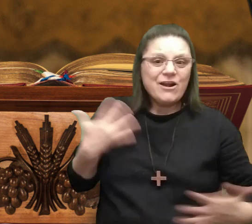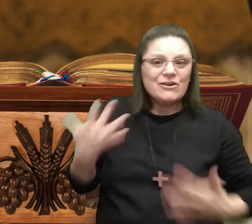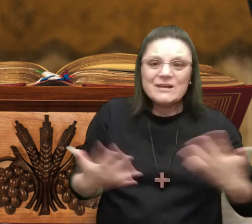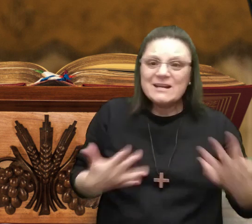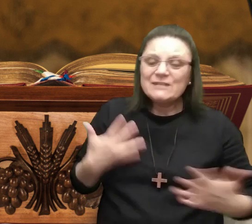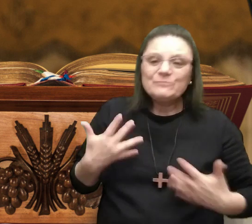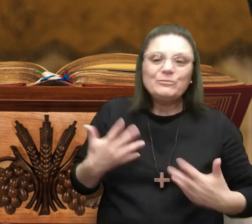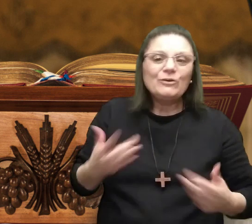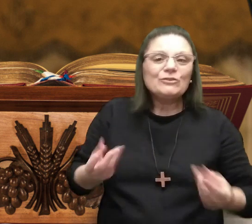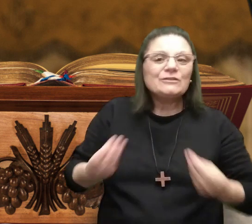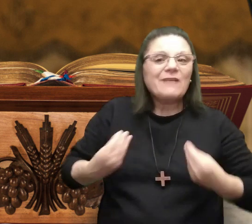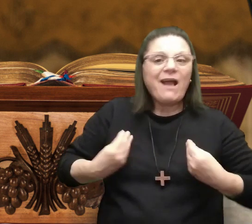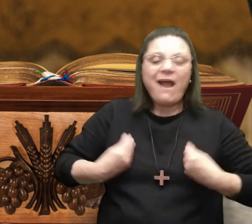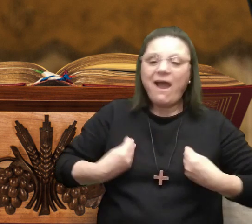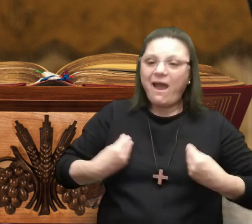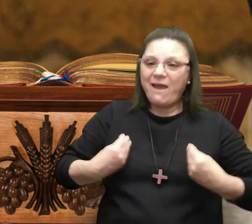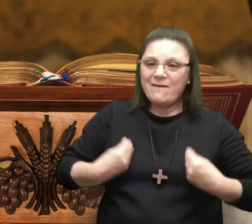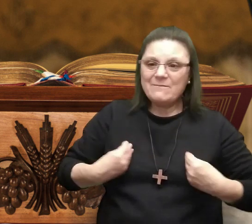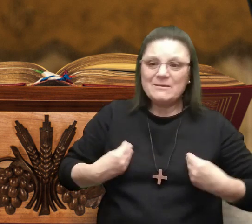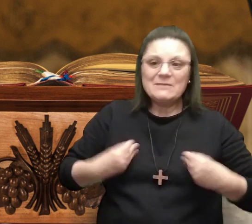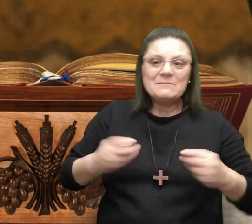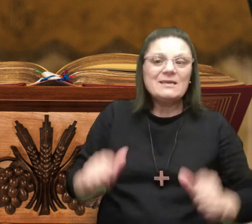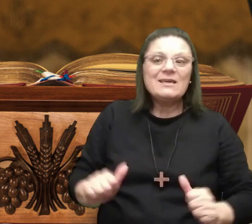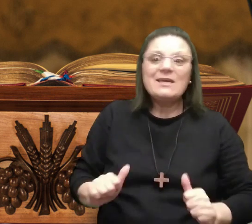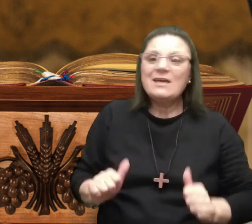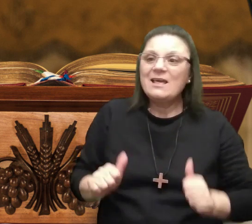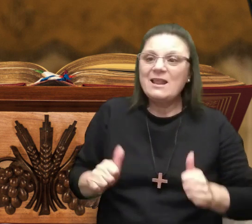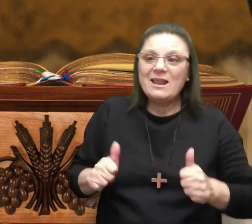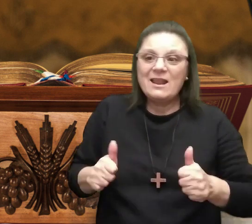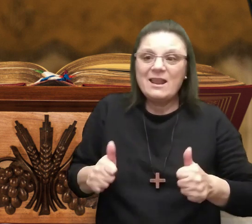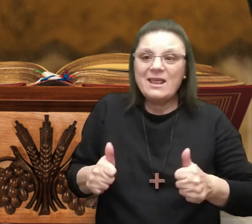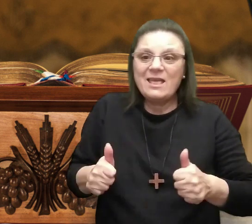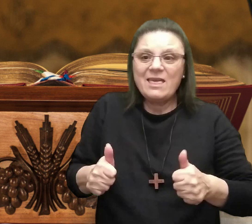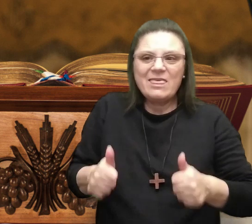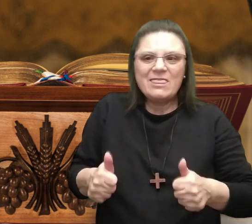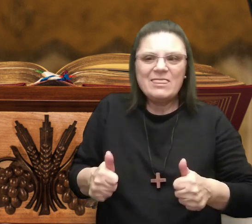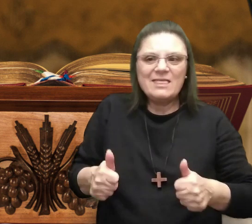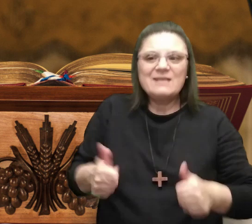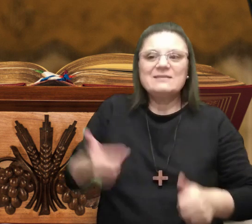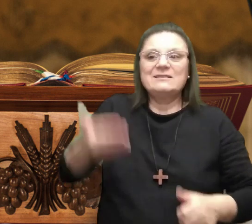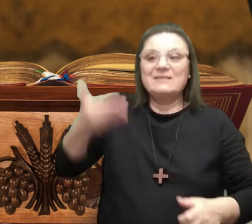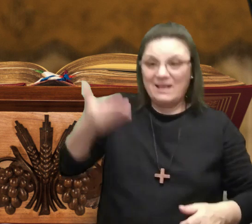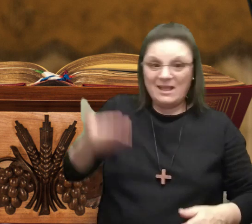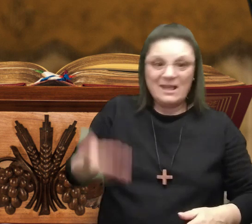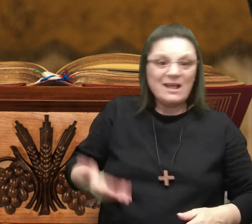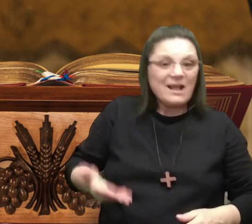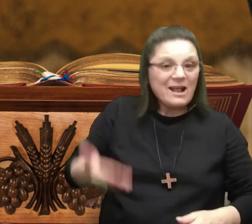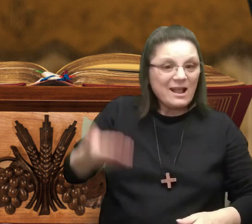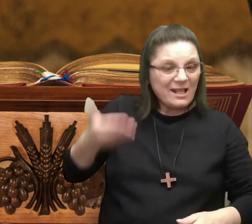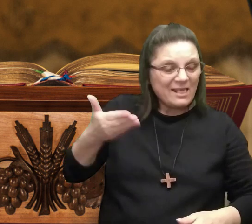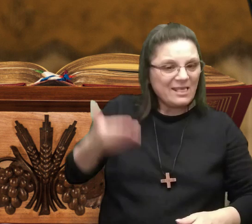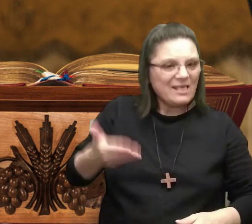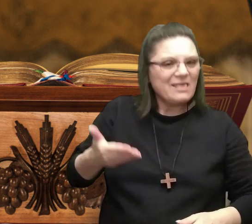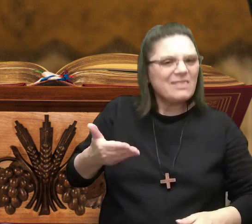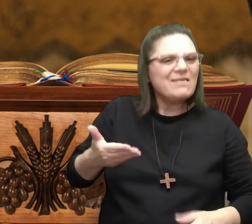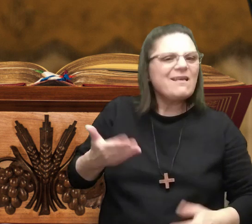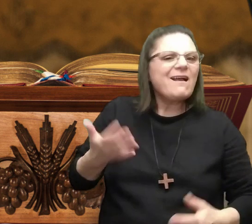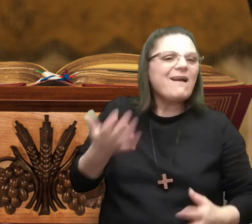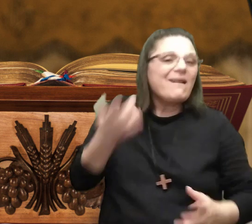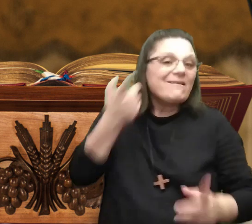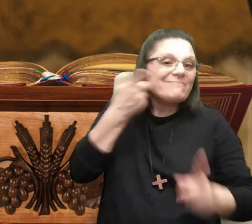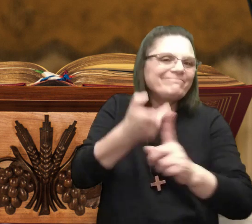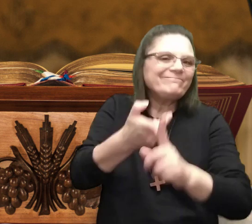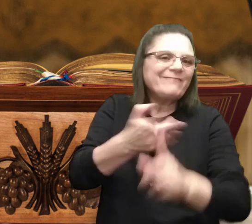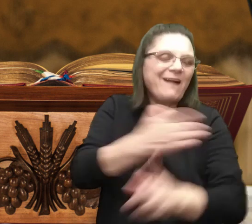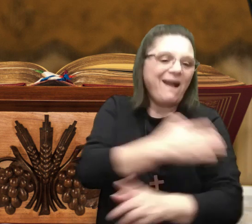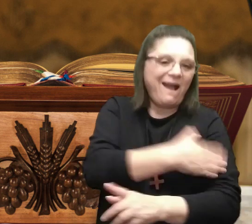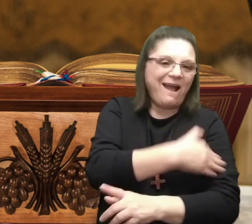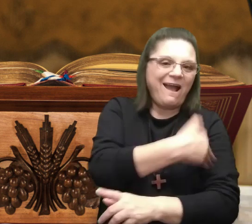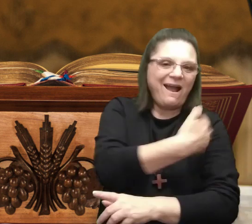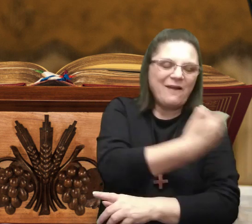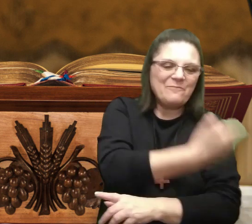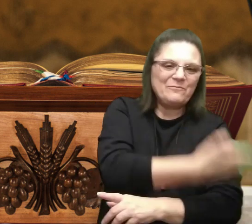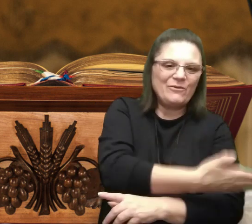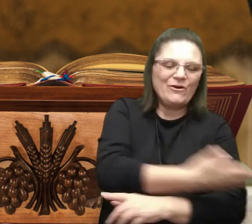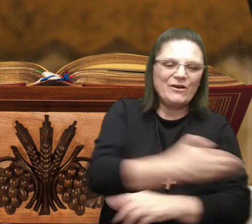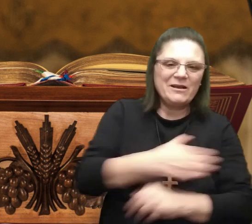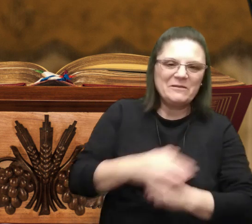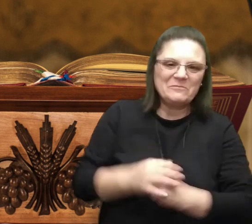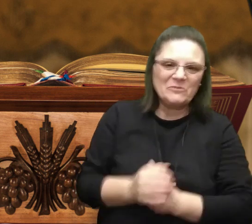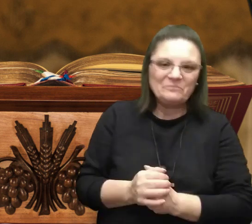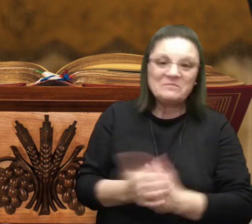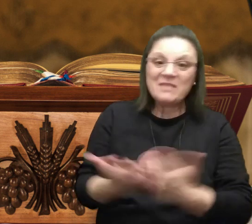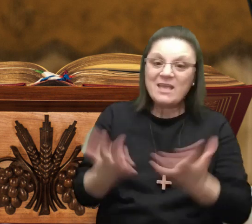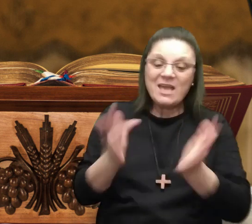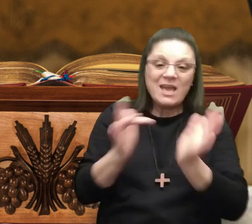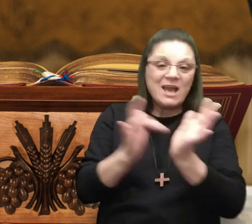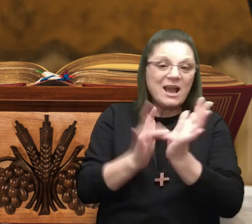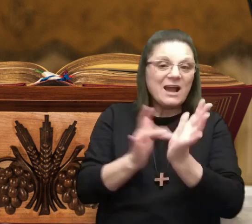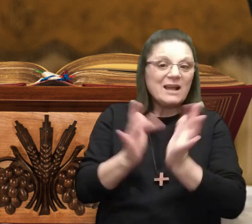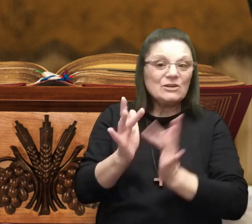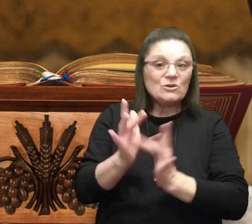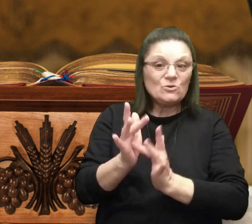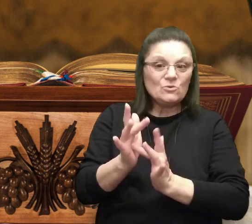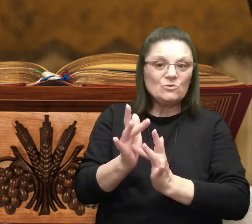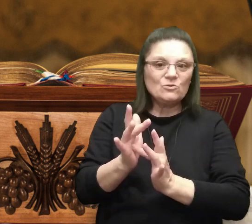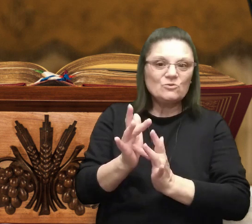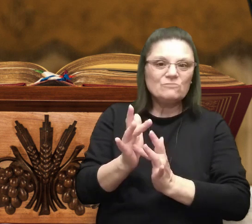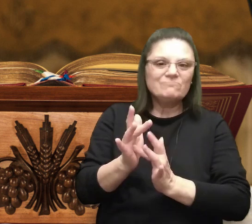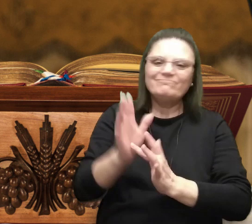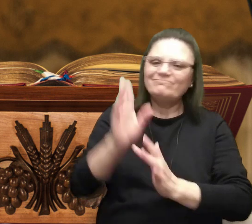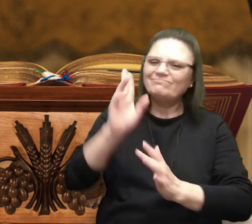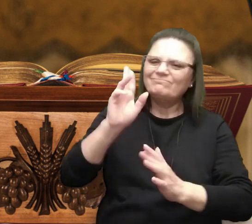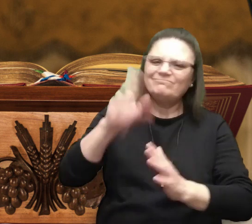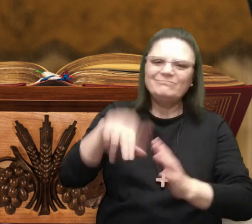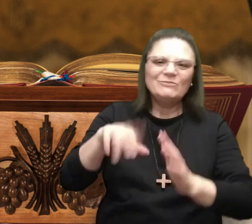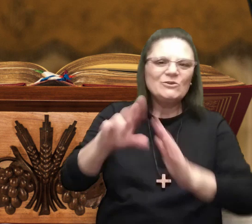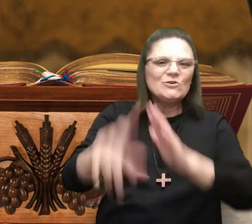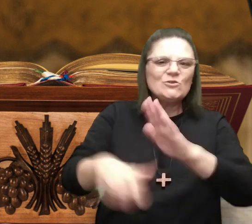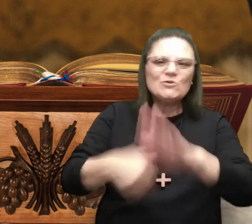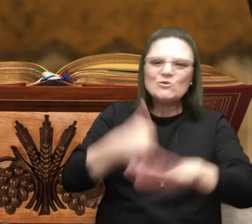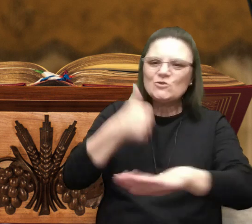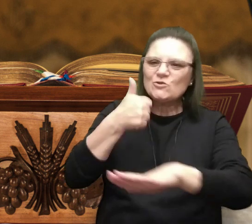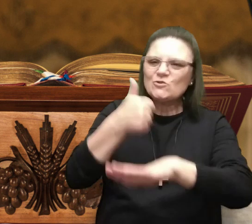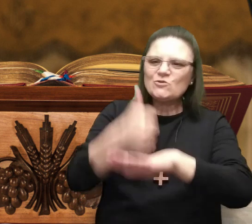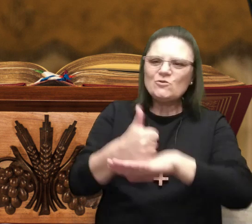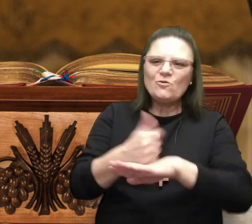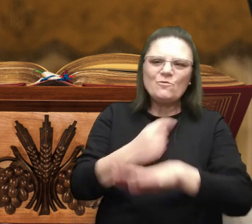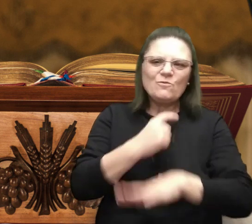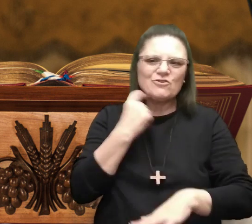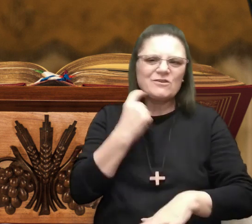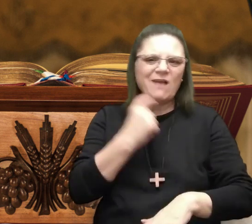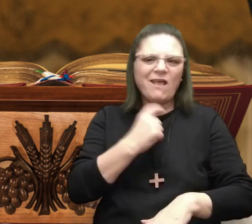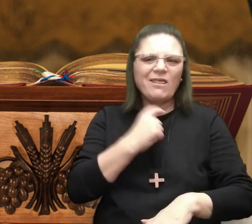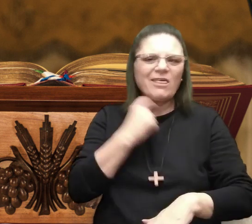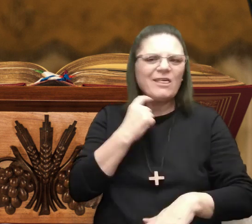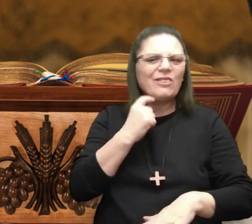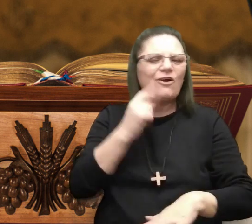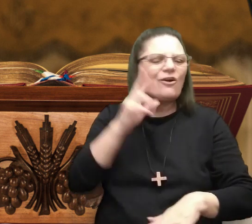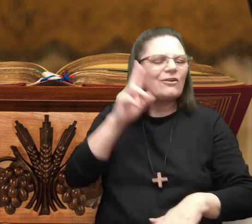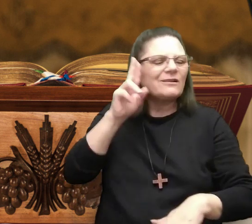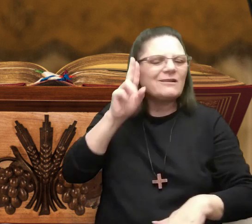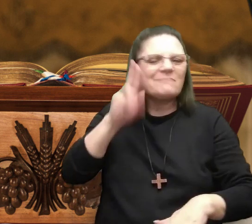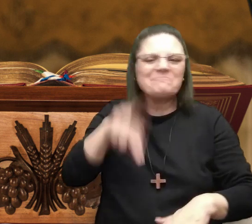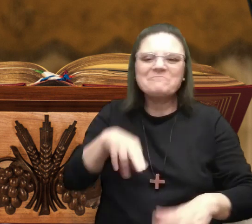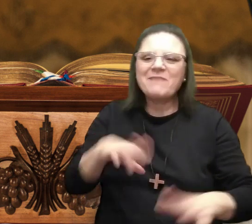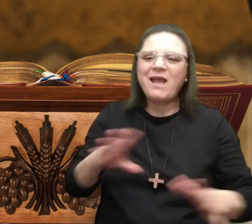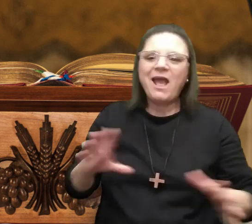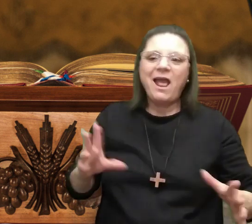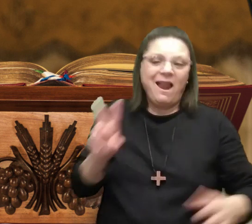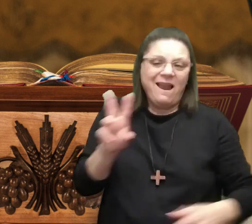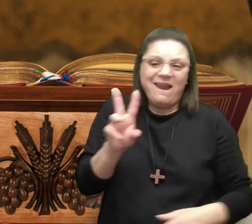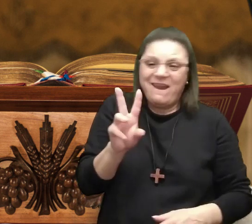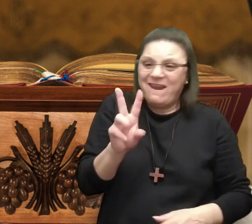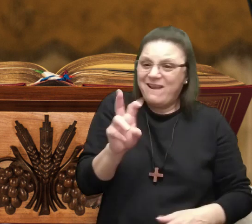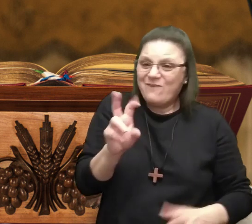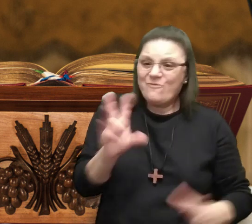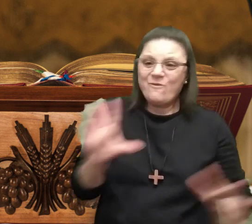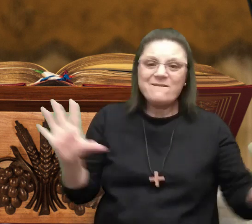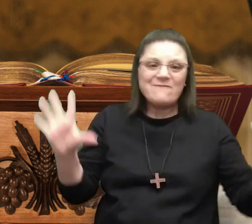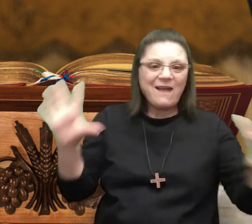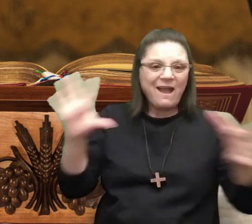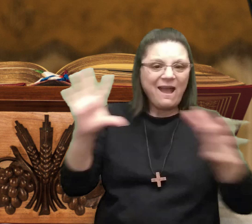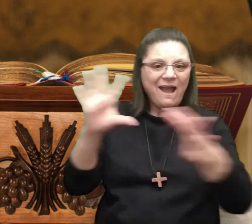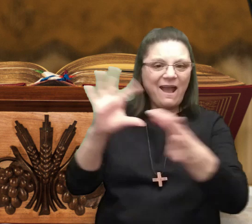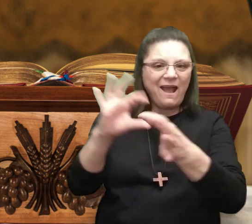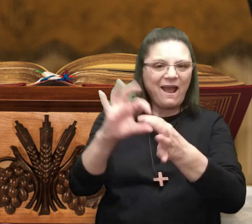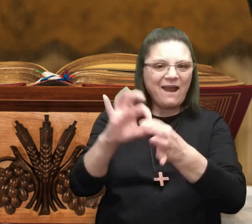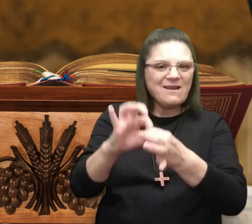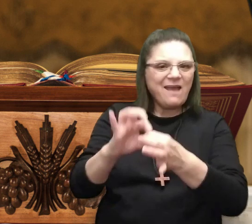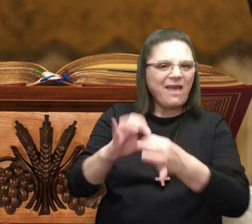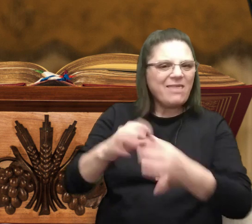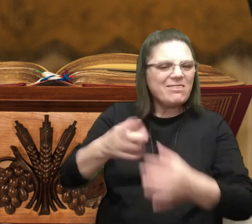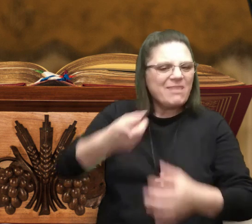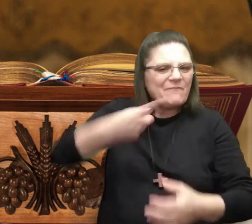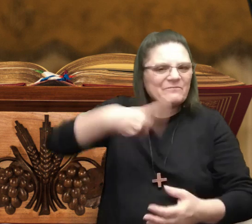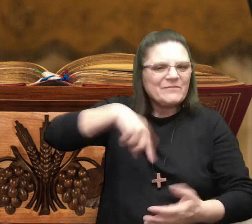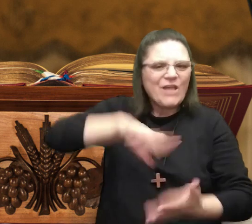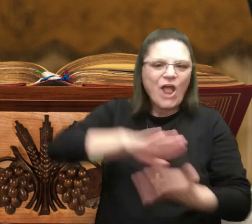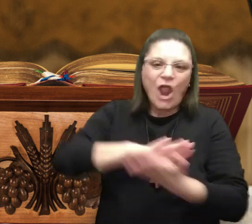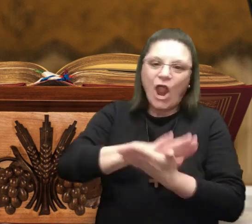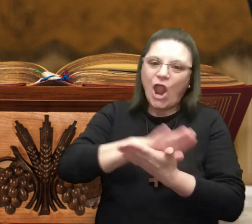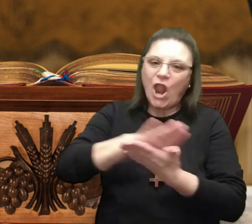nos exhortan a vivir desde lo esencial, que se resume en un amor indiviso a Dios y al prójimo.